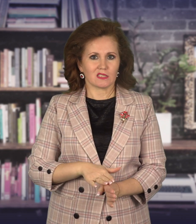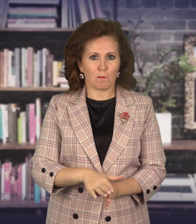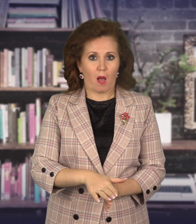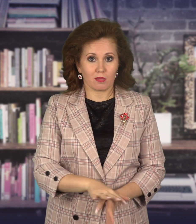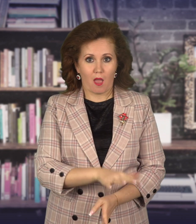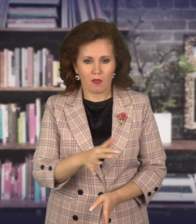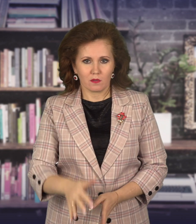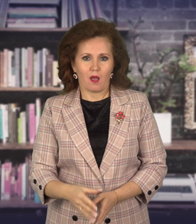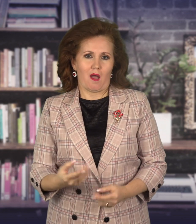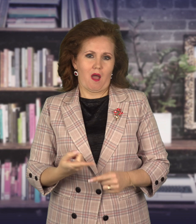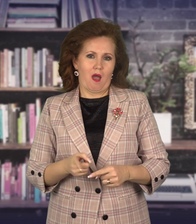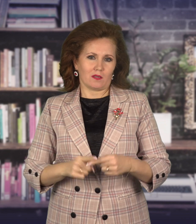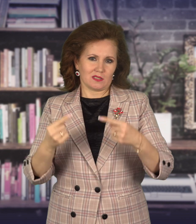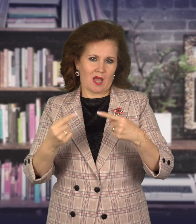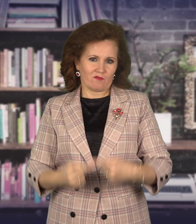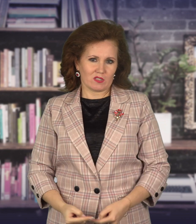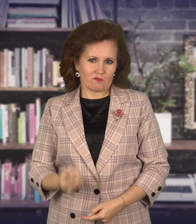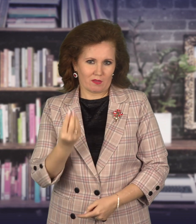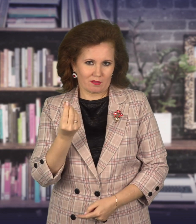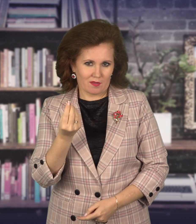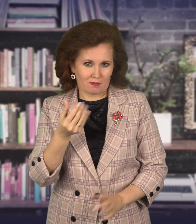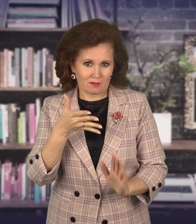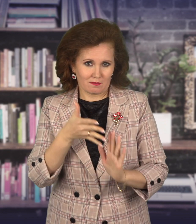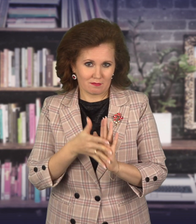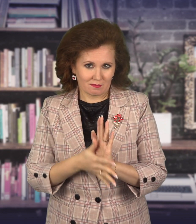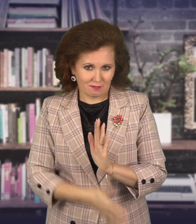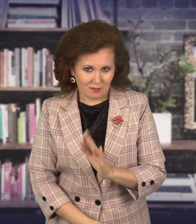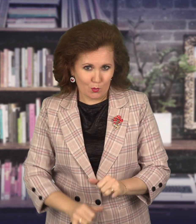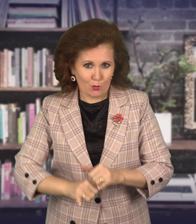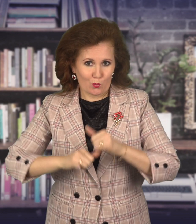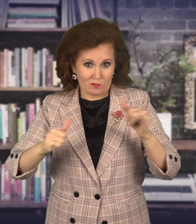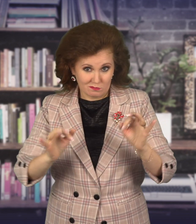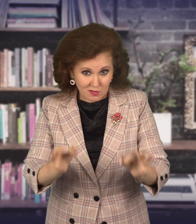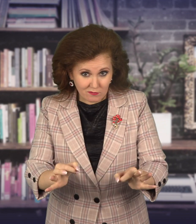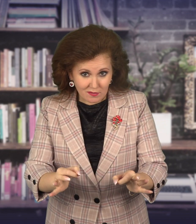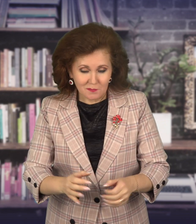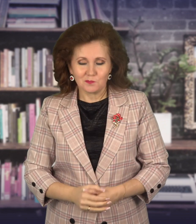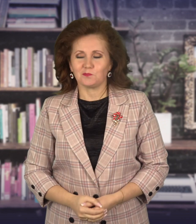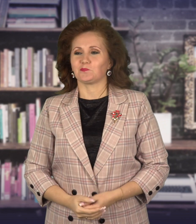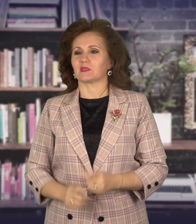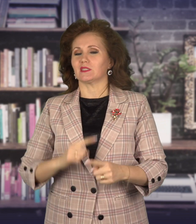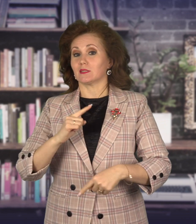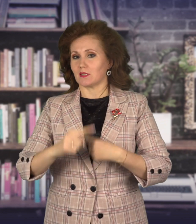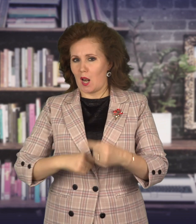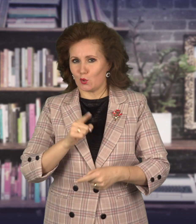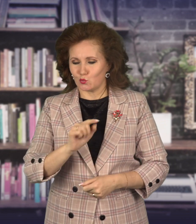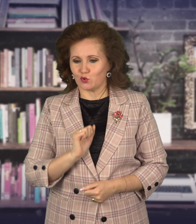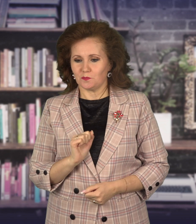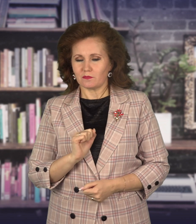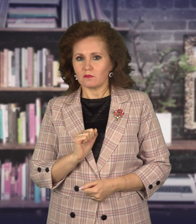Заполняя место, а это, соответственно - деньги. Правильно?